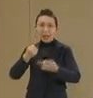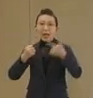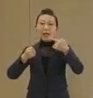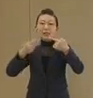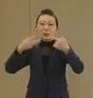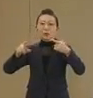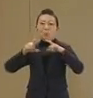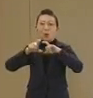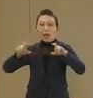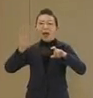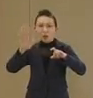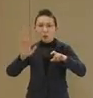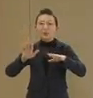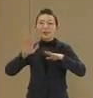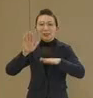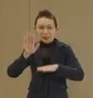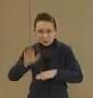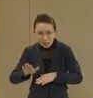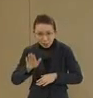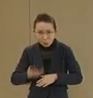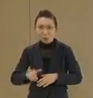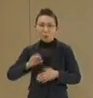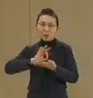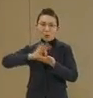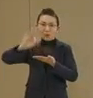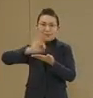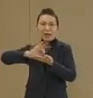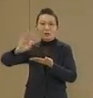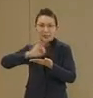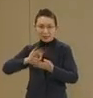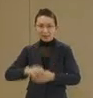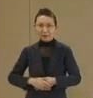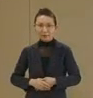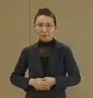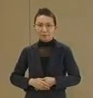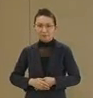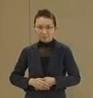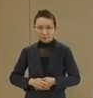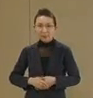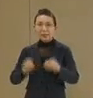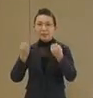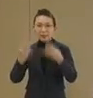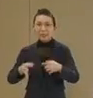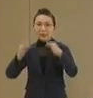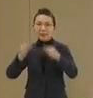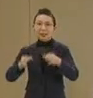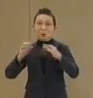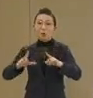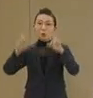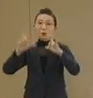今こそこれを使うべきです 破たんが明らかな新銀行東京や